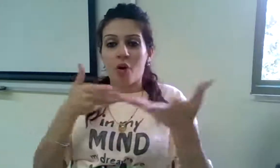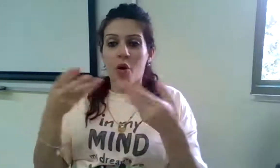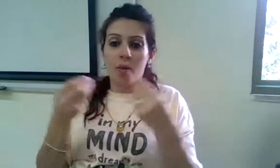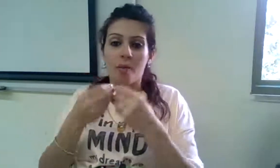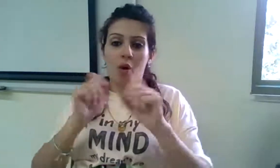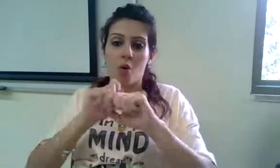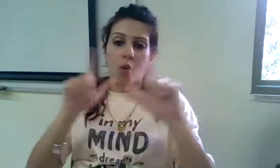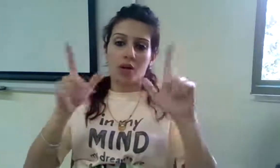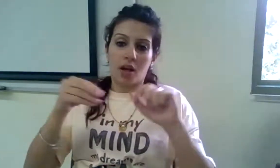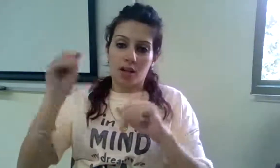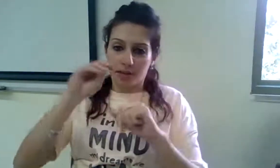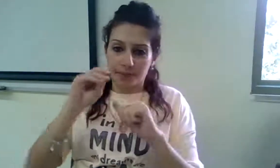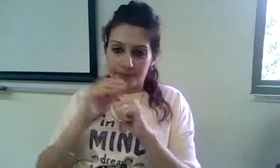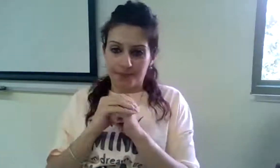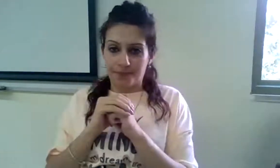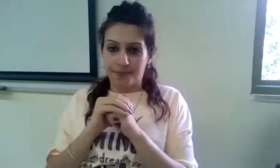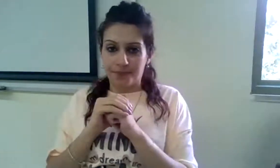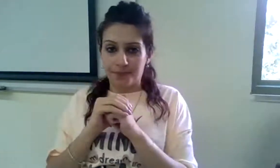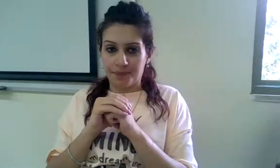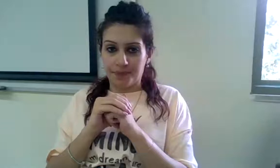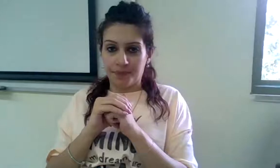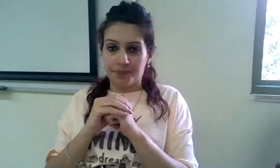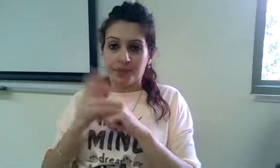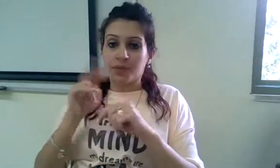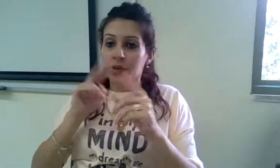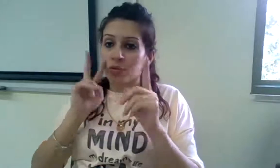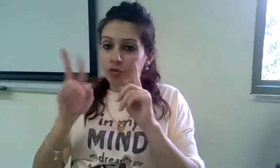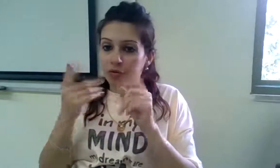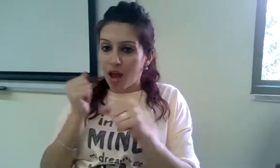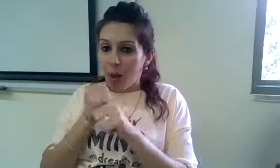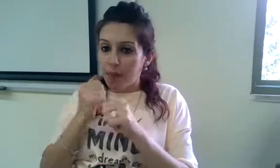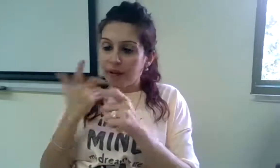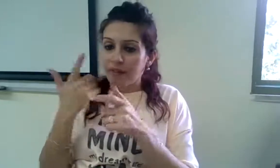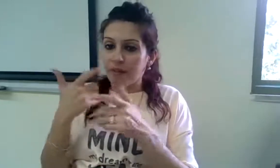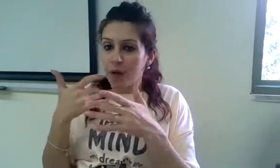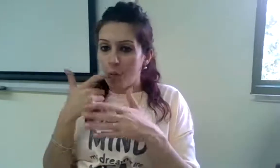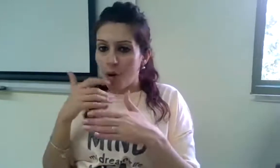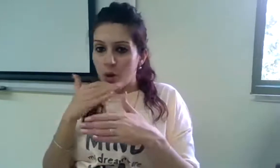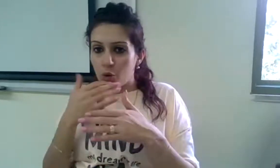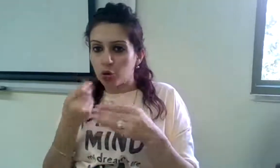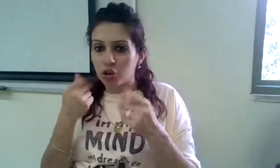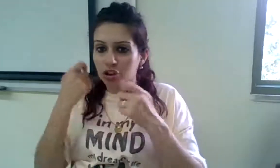فان دور الأهالي والكادر التعليمي من المدرسين وغيرهم لا يكون محددا بصورة واضحة